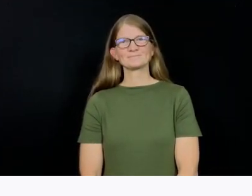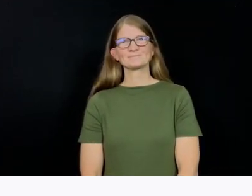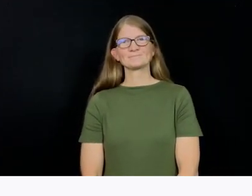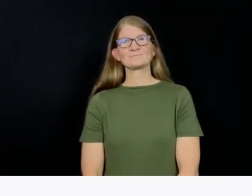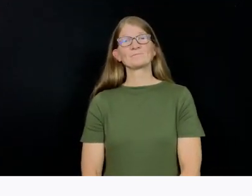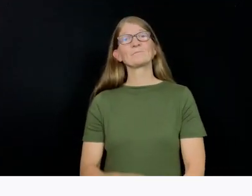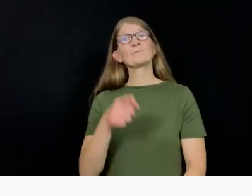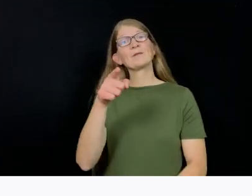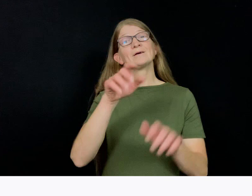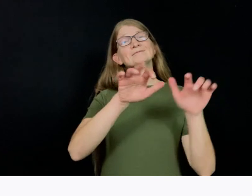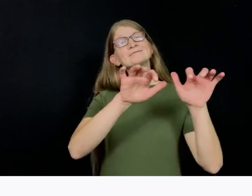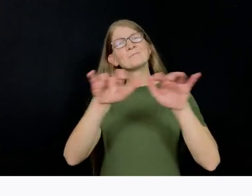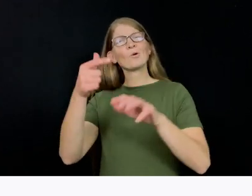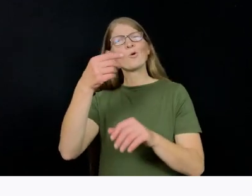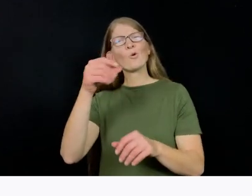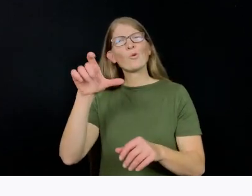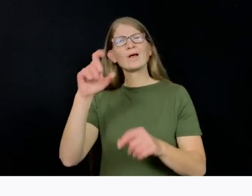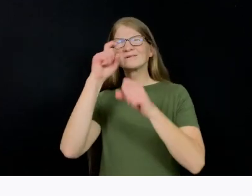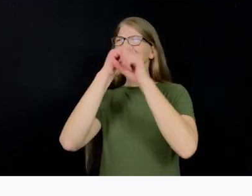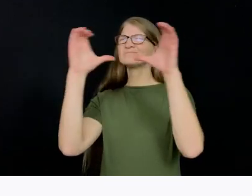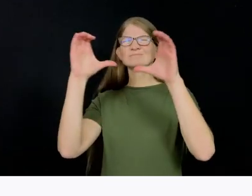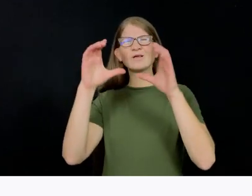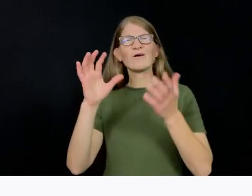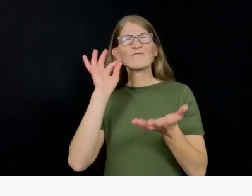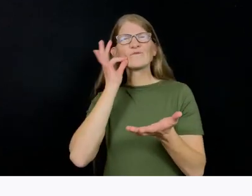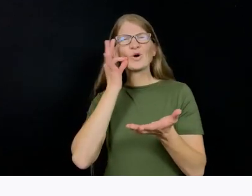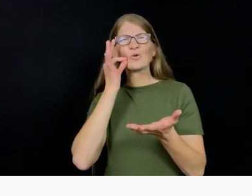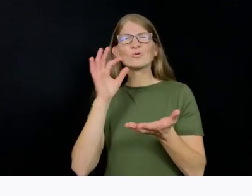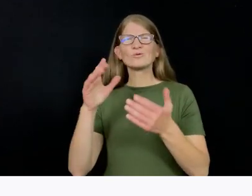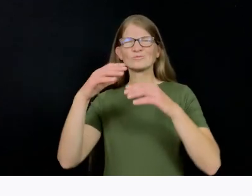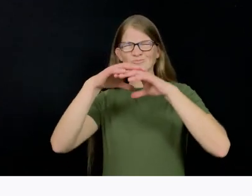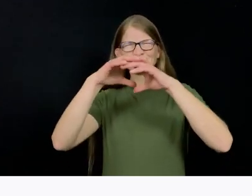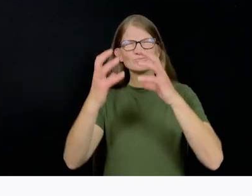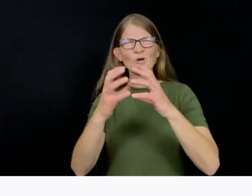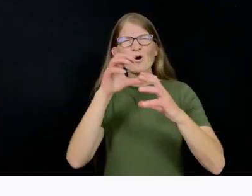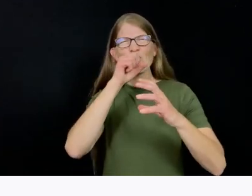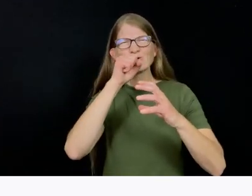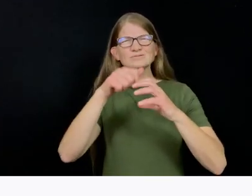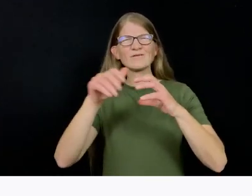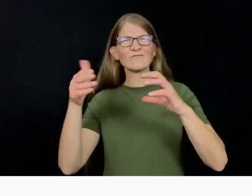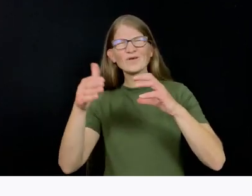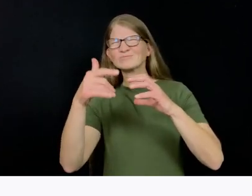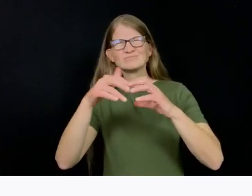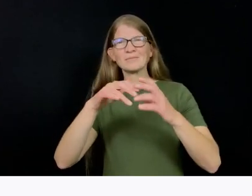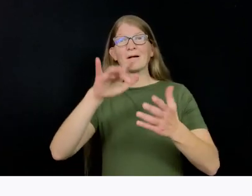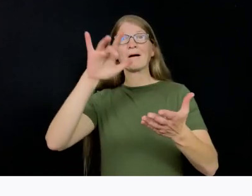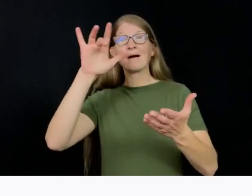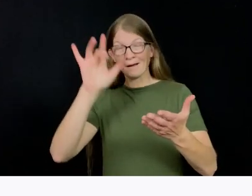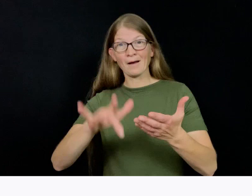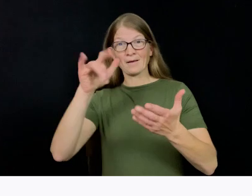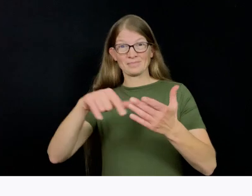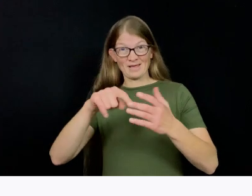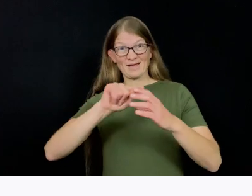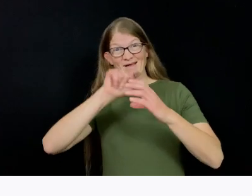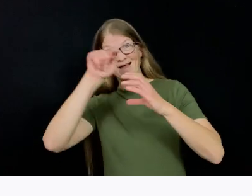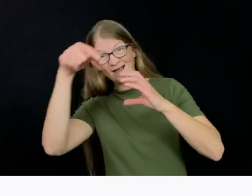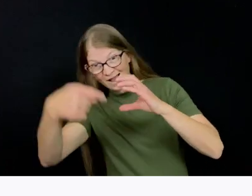عندما تكتب في Google فاكهة برتقالية اللون تشبه السمكة المنتفخة فإن ما يحدث في أجزاء من الألف من الثانية التالية